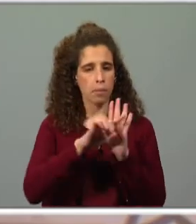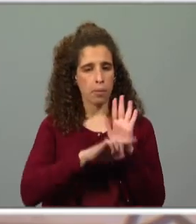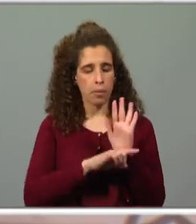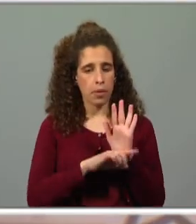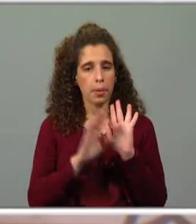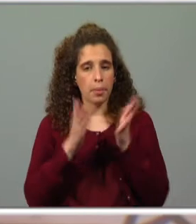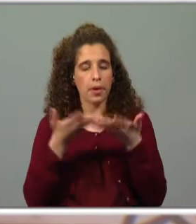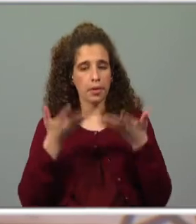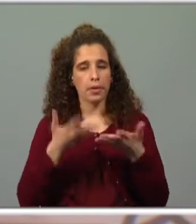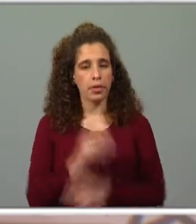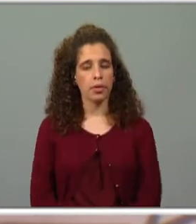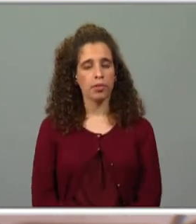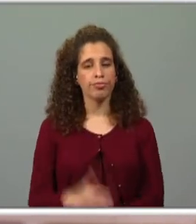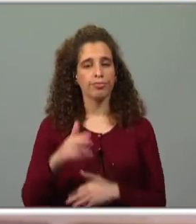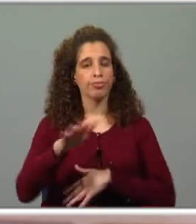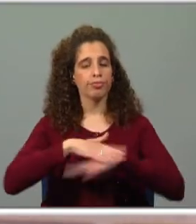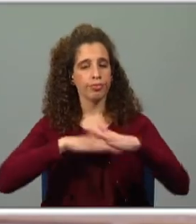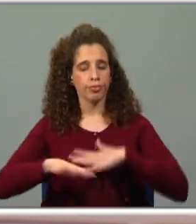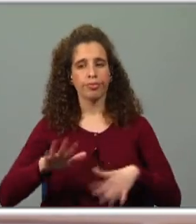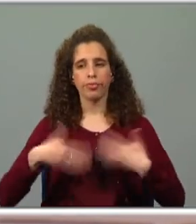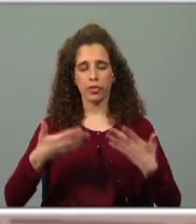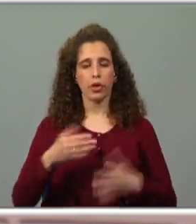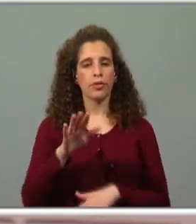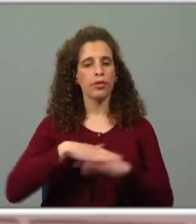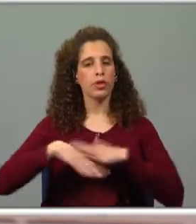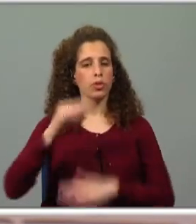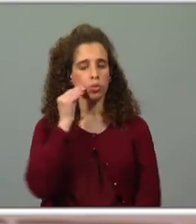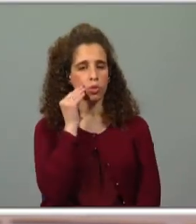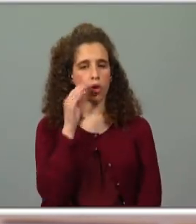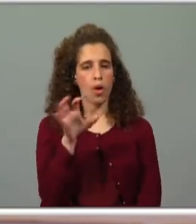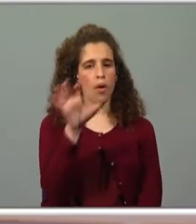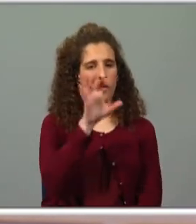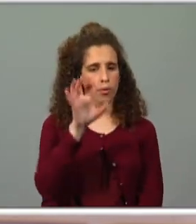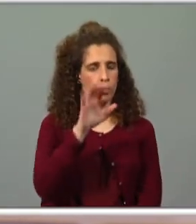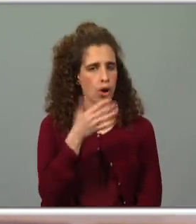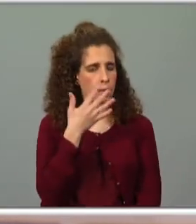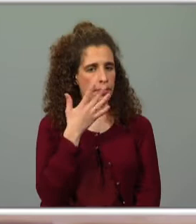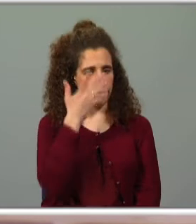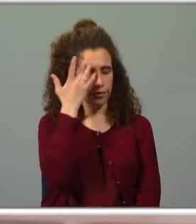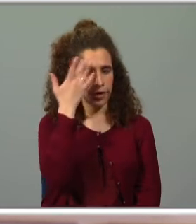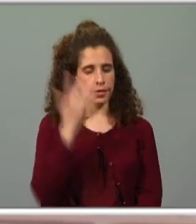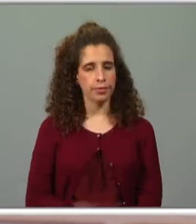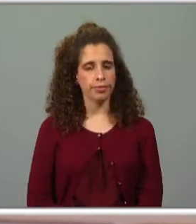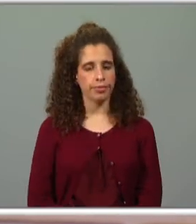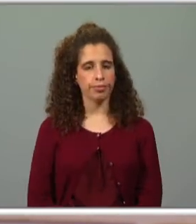temos agora que o construir eu estou com memos fazer uma forma simples e vamos 我們現在必須建造它備忘錄做了一個簡單的形狀，讓我們